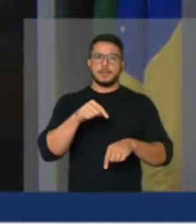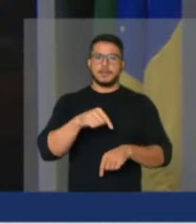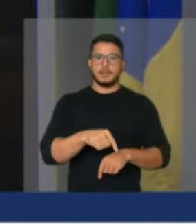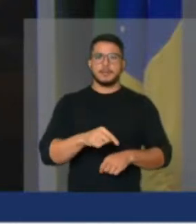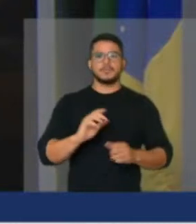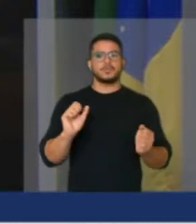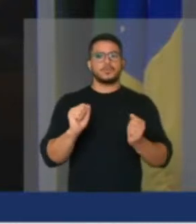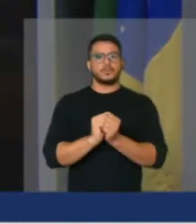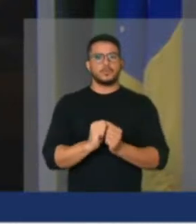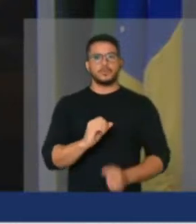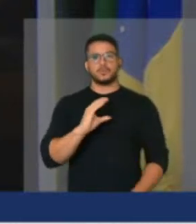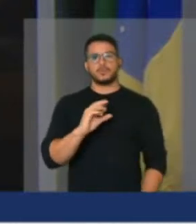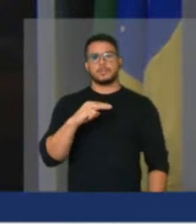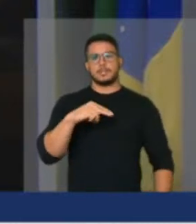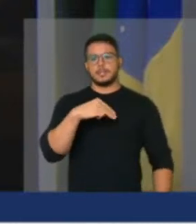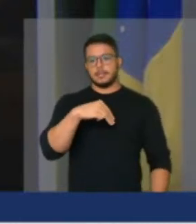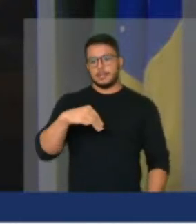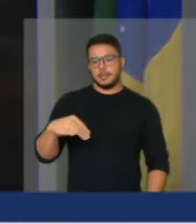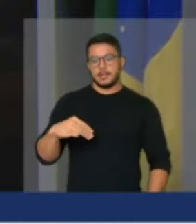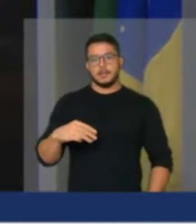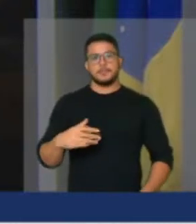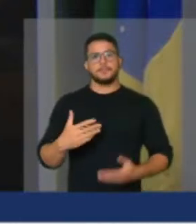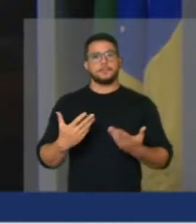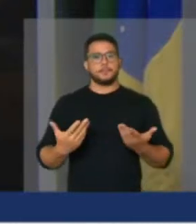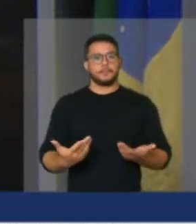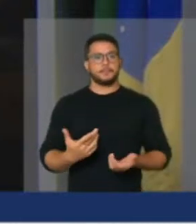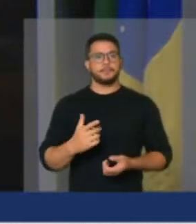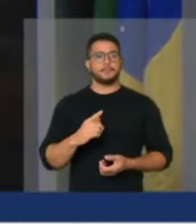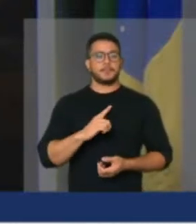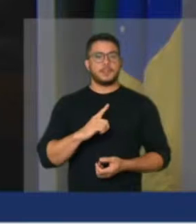CASA, TAMBÉM DA CNM, O AROLDI QUE FOI PRESIDENTE FEZ VÁRIAS ARTICULAÇÕES, JUNTO AO